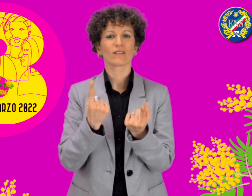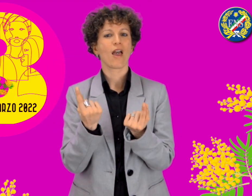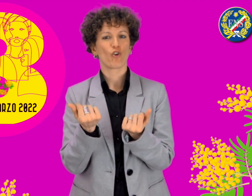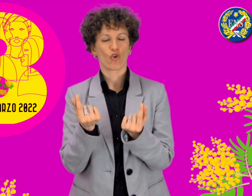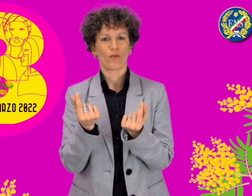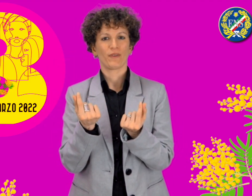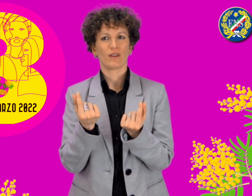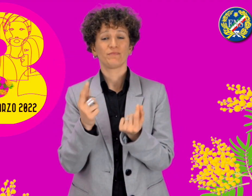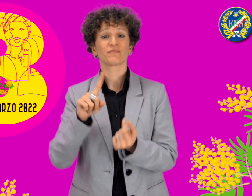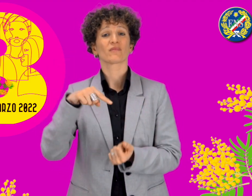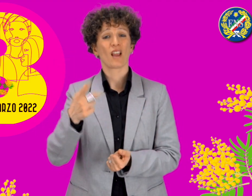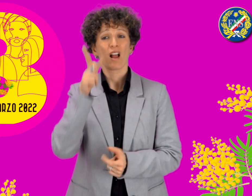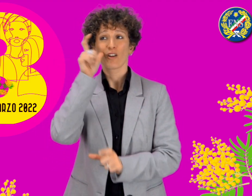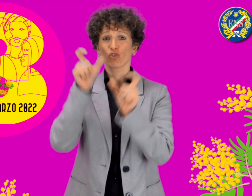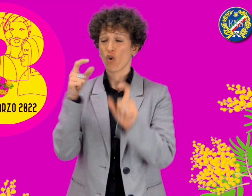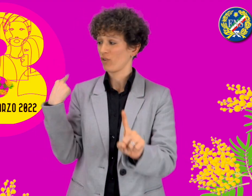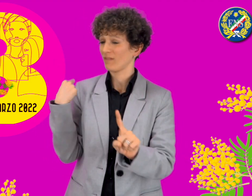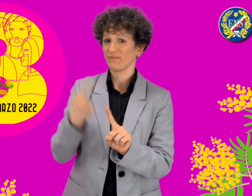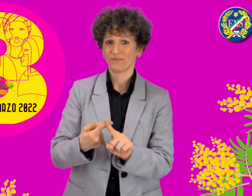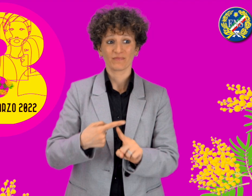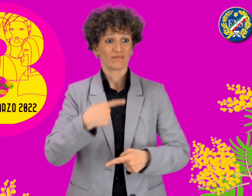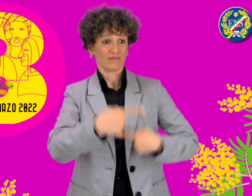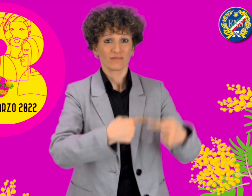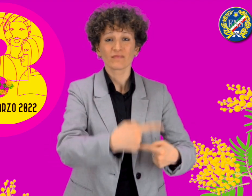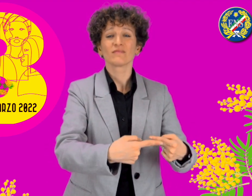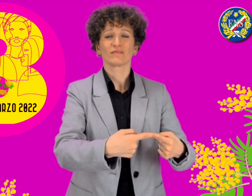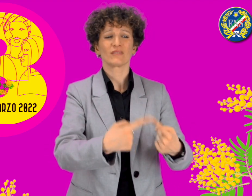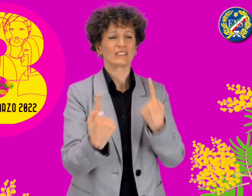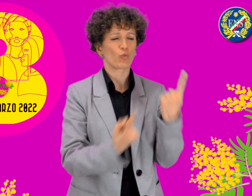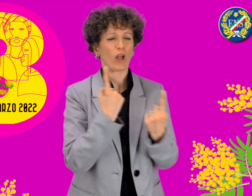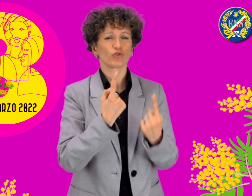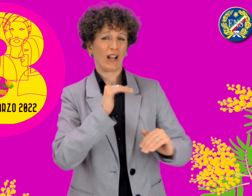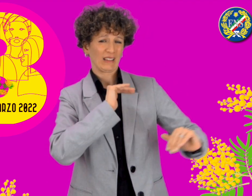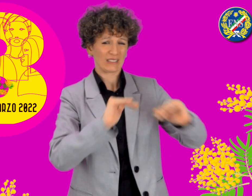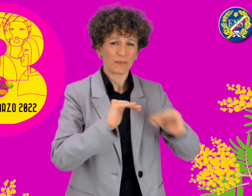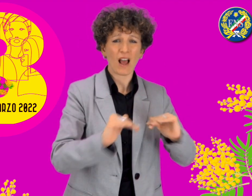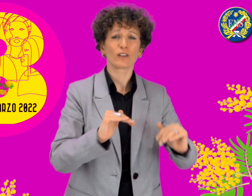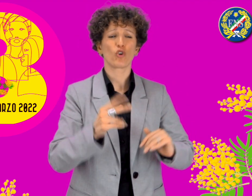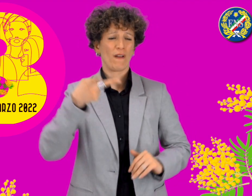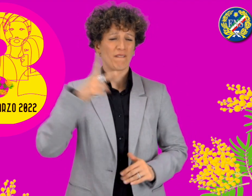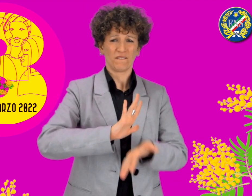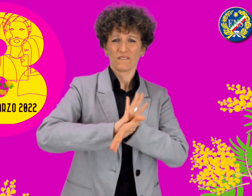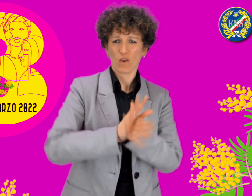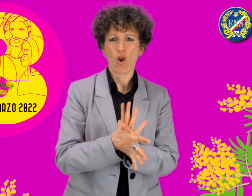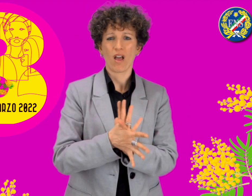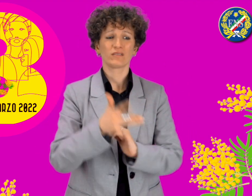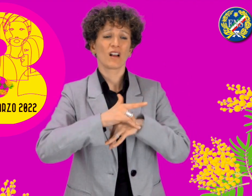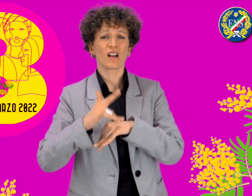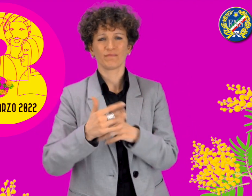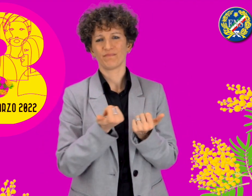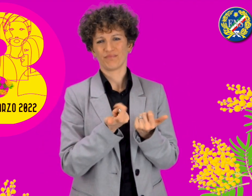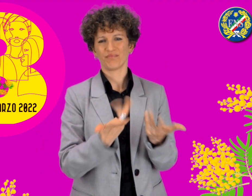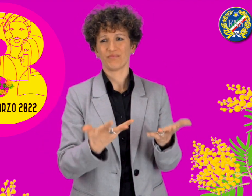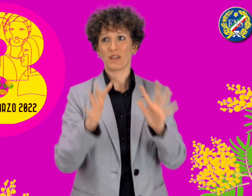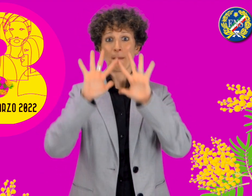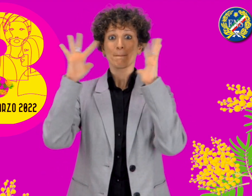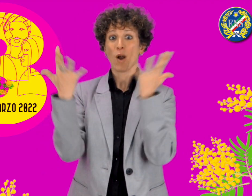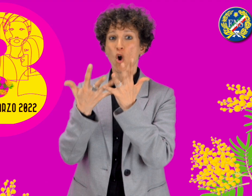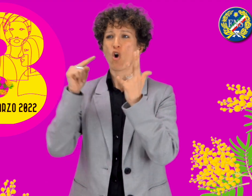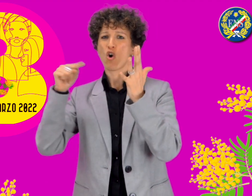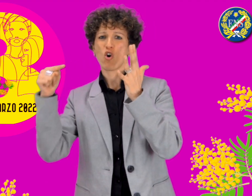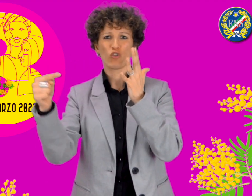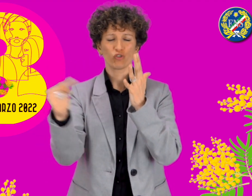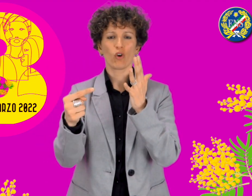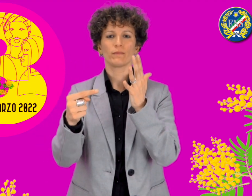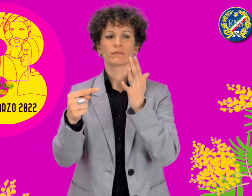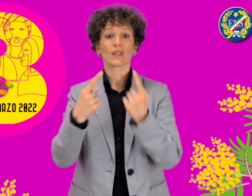economiche e politiche, sia le discriminazioni e le violenze di cui le donne sono state e sono ancora oggetto